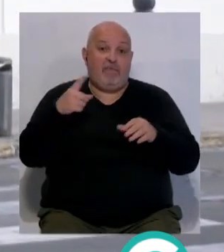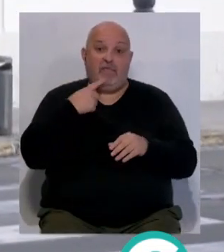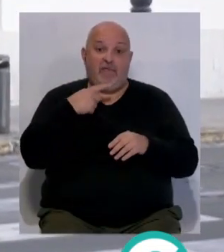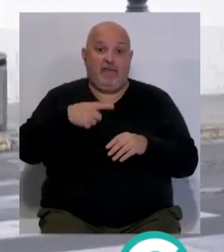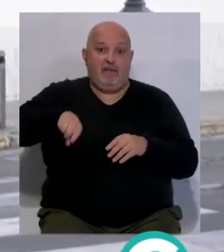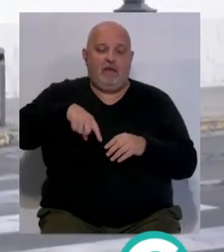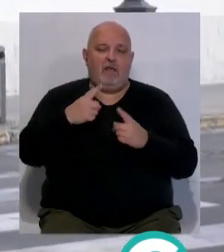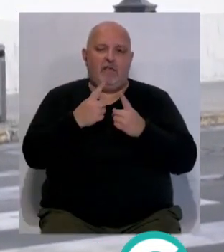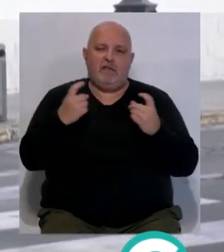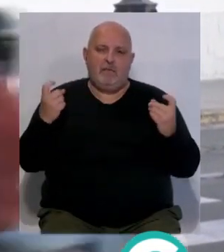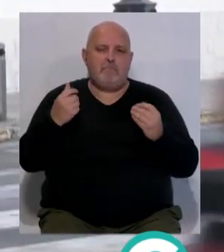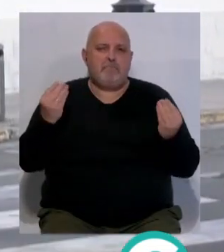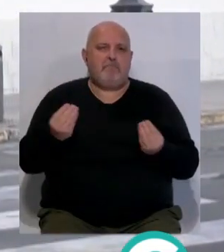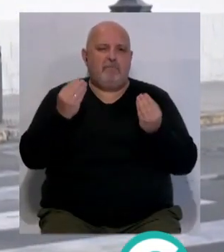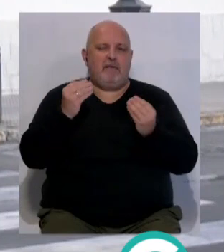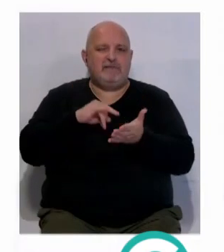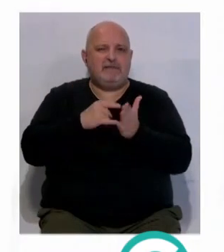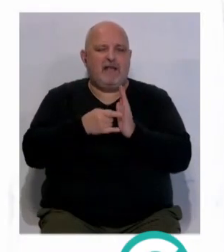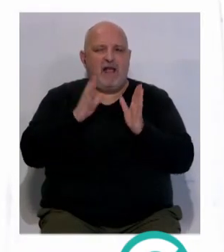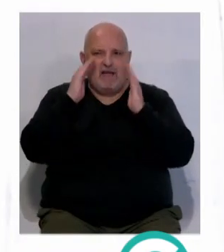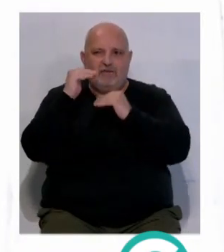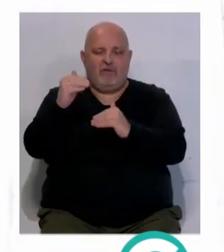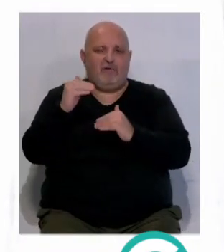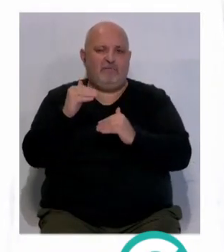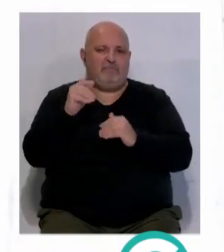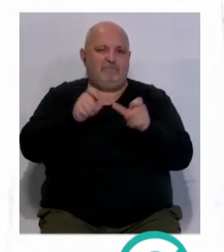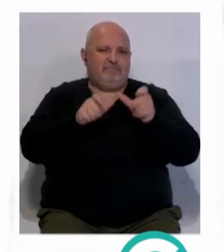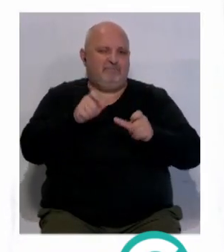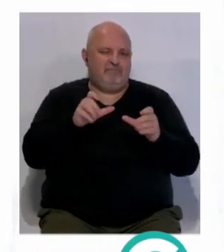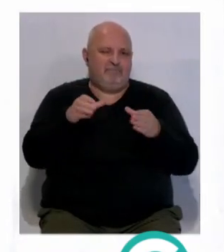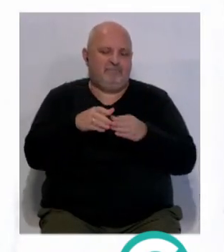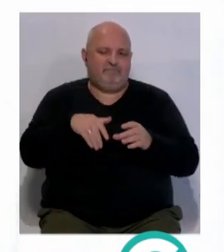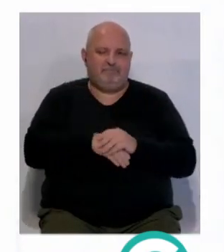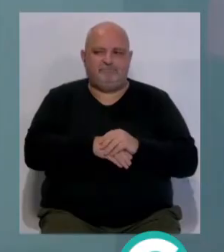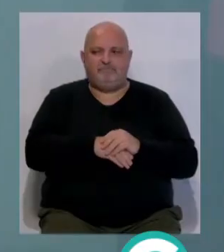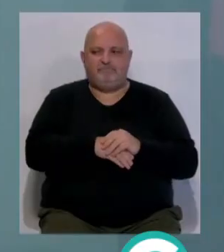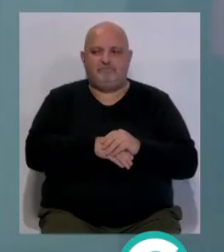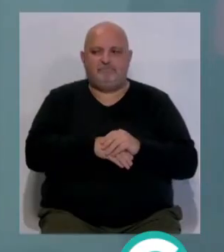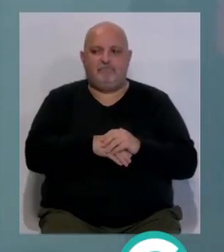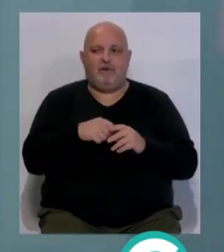es necesario mejorar el sistema de atención y admisión a este colectivo nosotros creemos